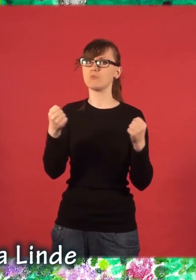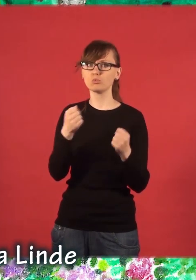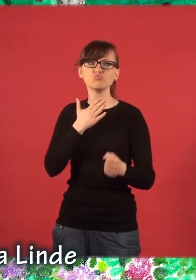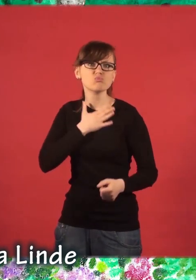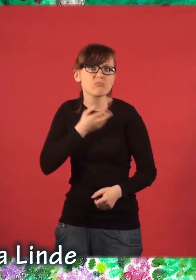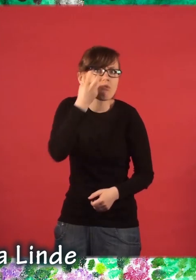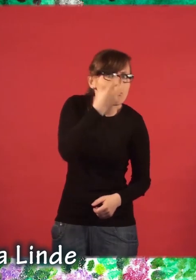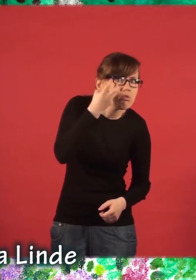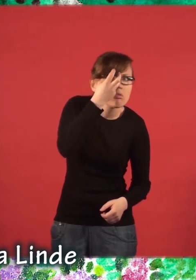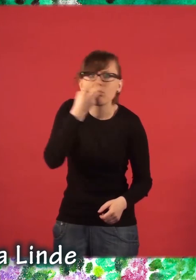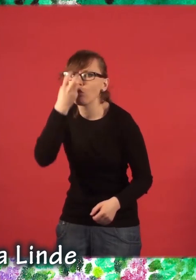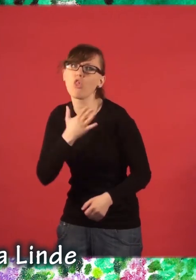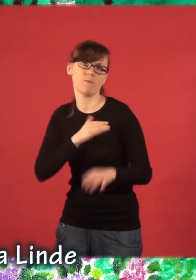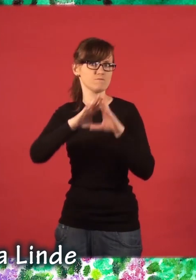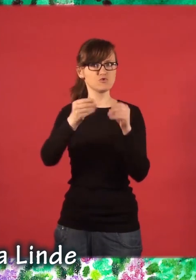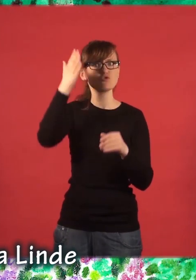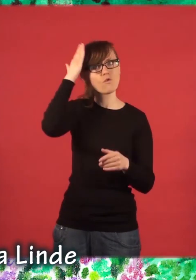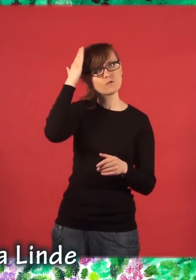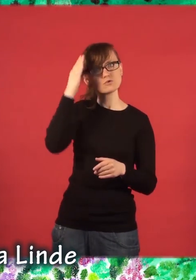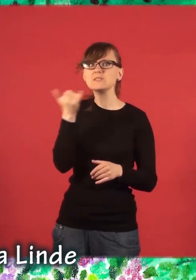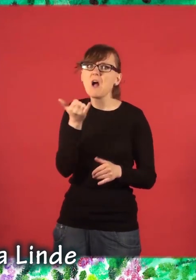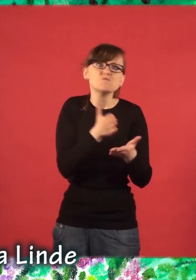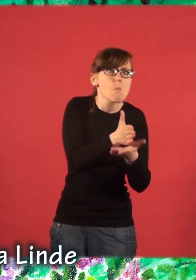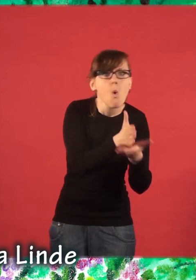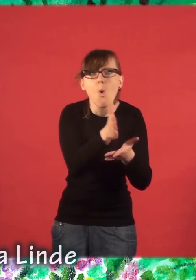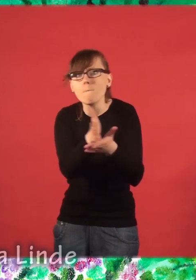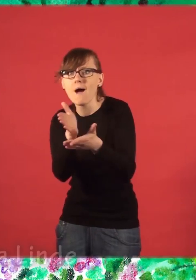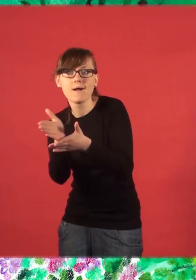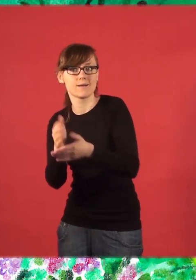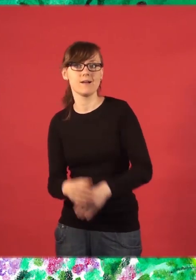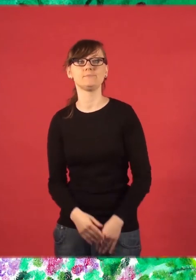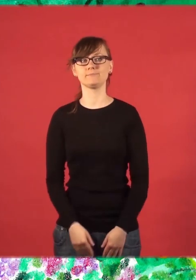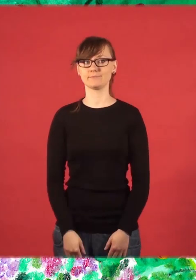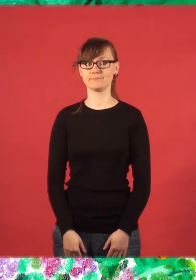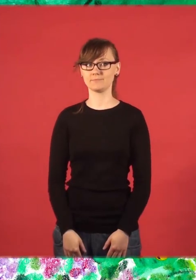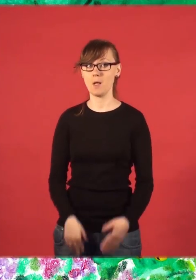Lubiła wszystko wiedzieć i udzielać dobrych rad.